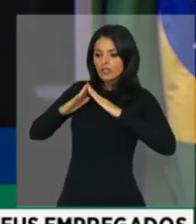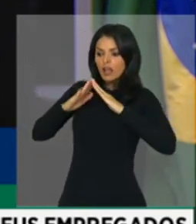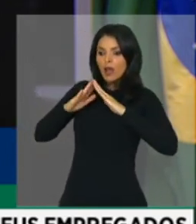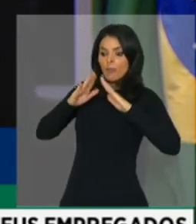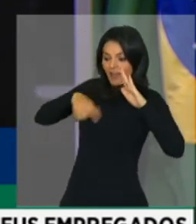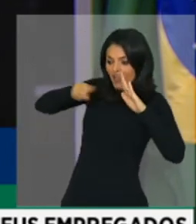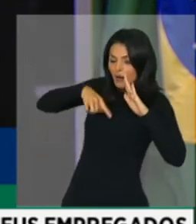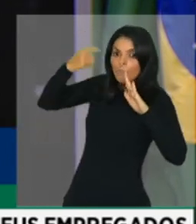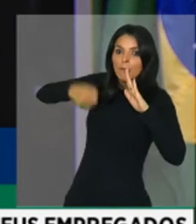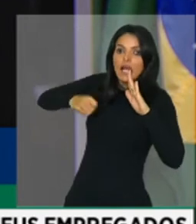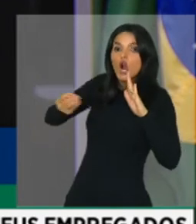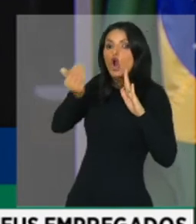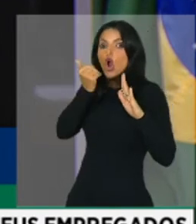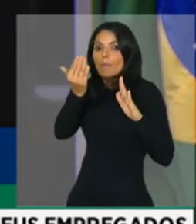DE DINHEIRO. TODOS OS PAÍSES